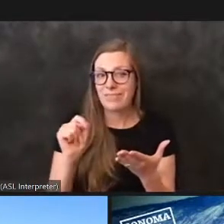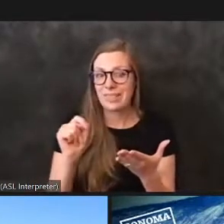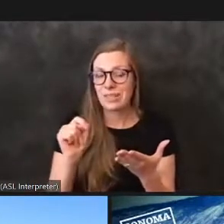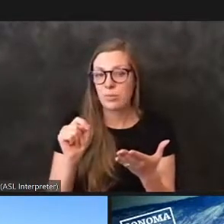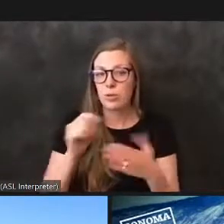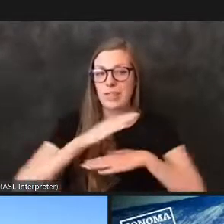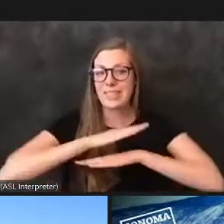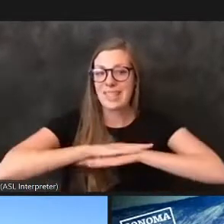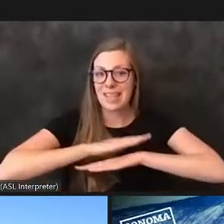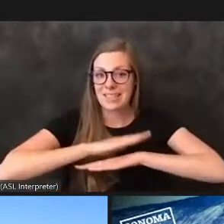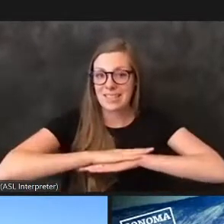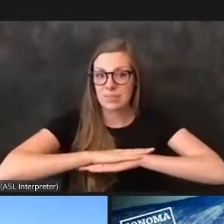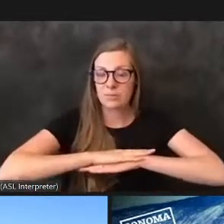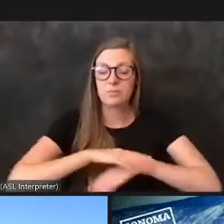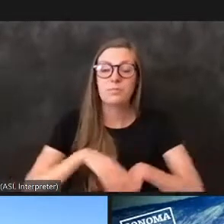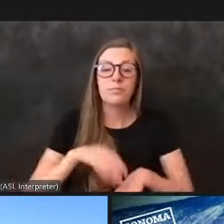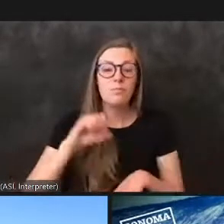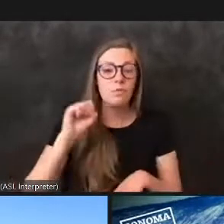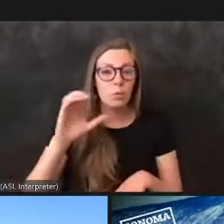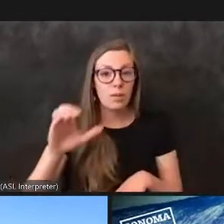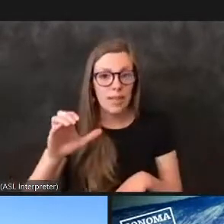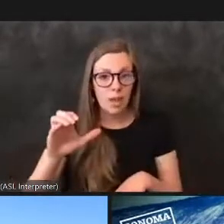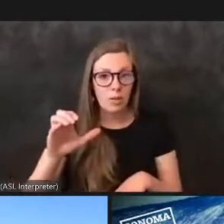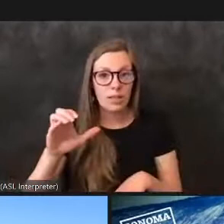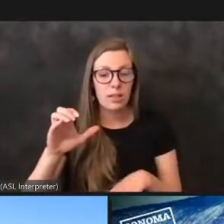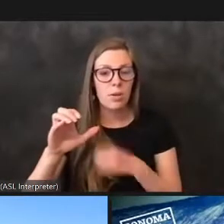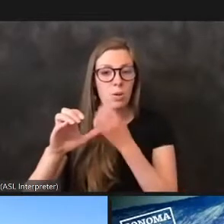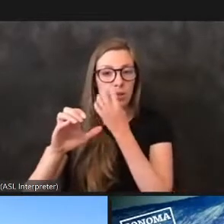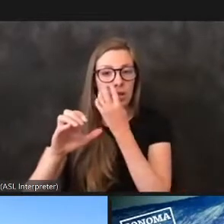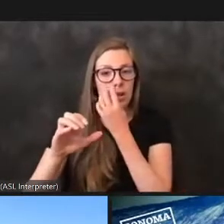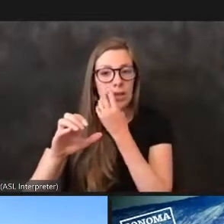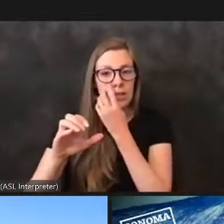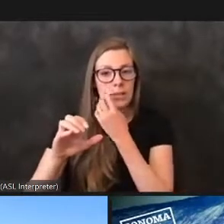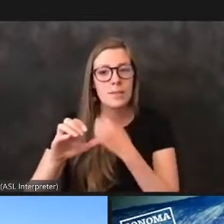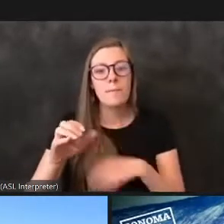entre escritorios del condado Sonoma opera bajo la guía del Estado y la Oficina de